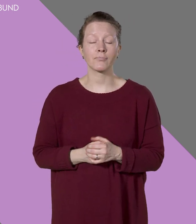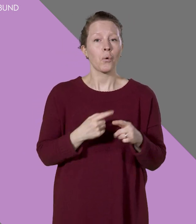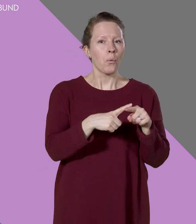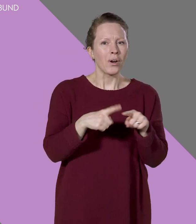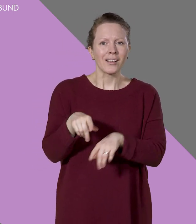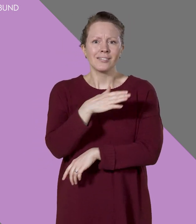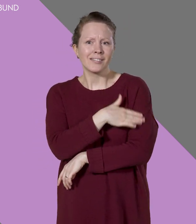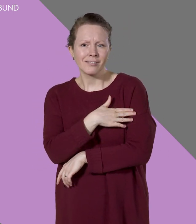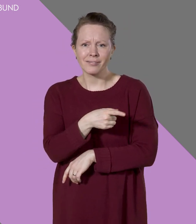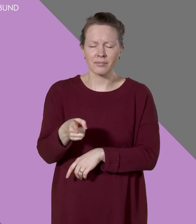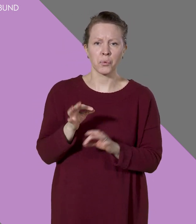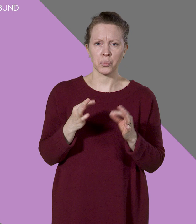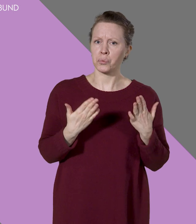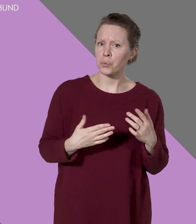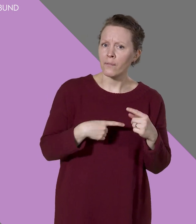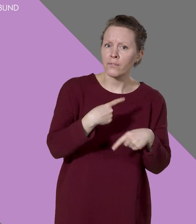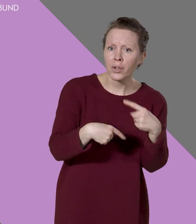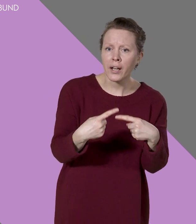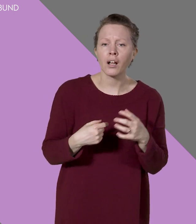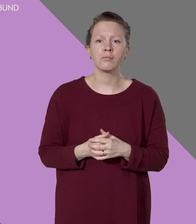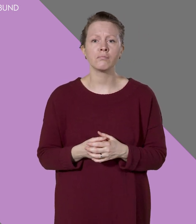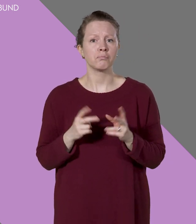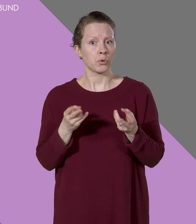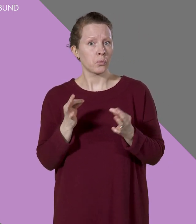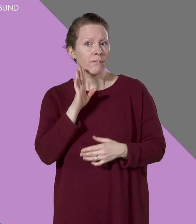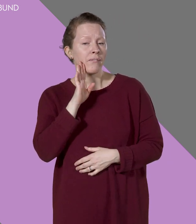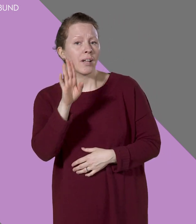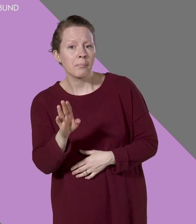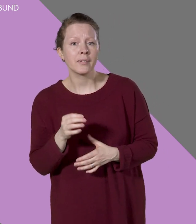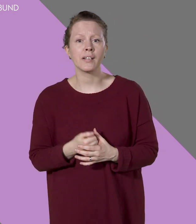Hur fungerar de här tjänsterna nu och hur ser deras framtid ut?